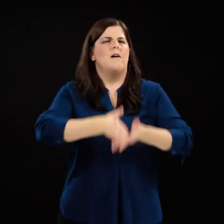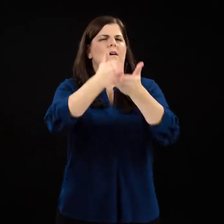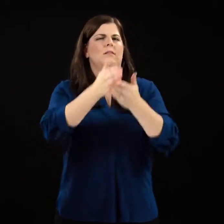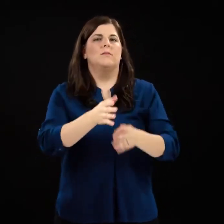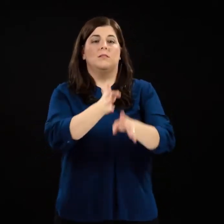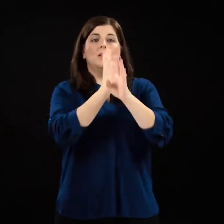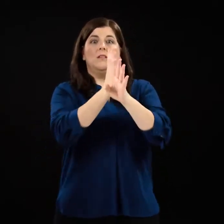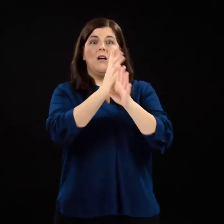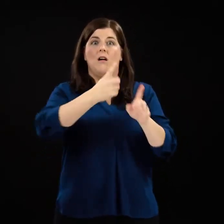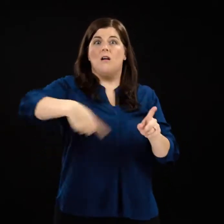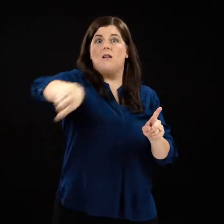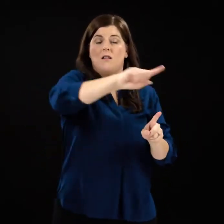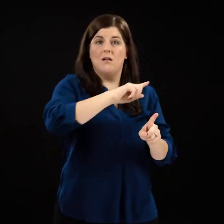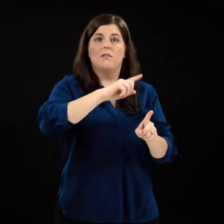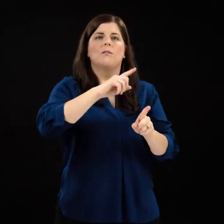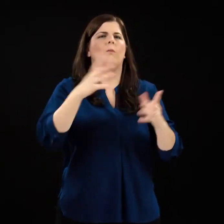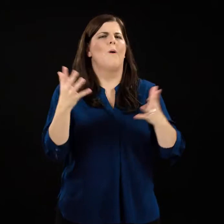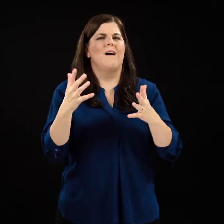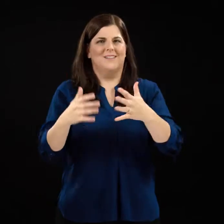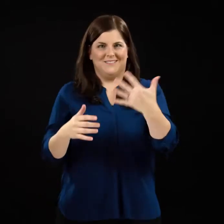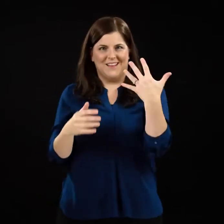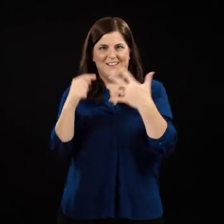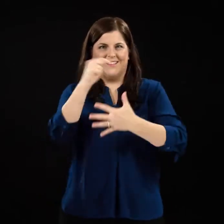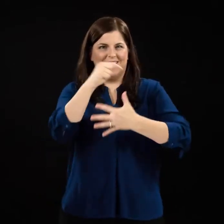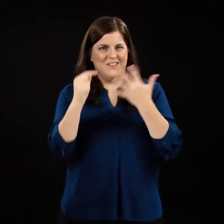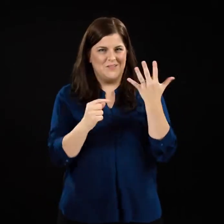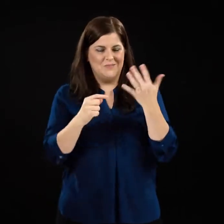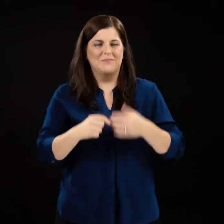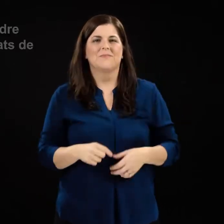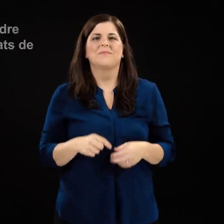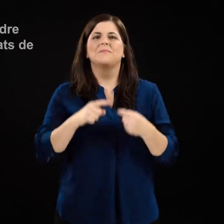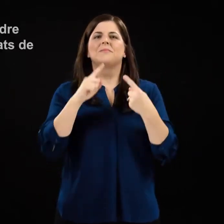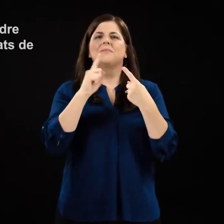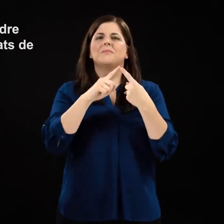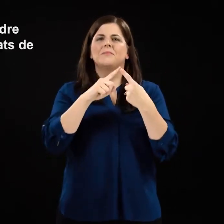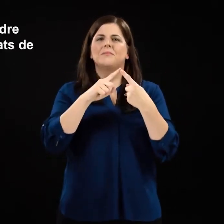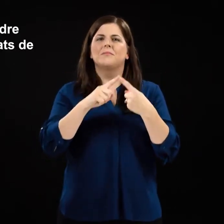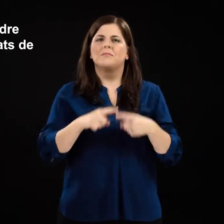Le Code aide le consommateur à : -- Comprendre les contrats de services;